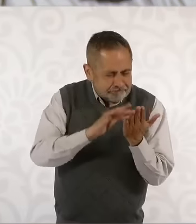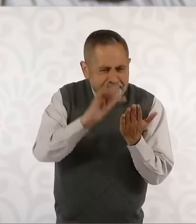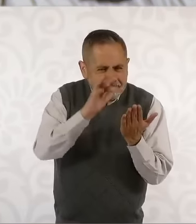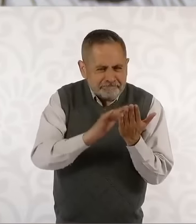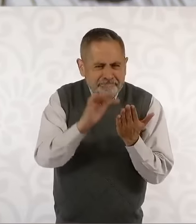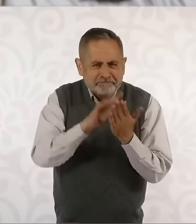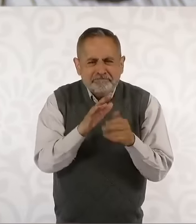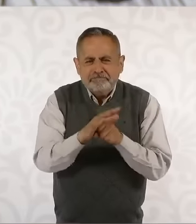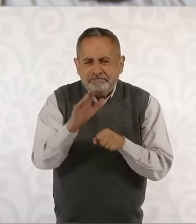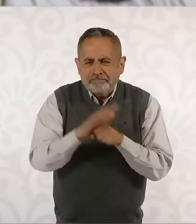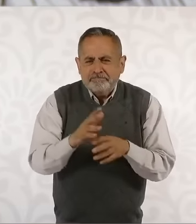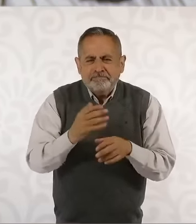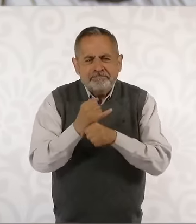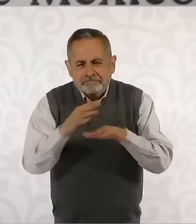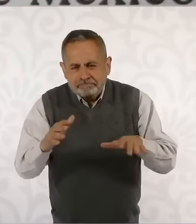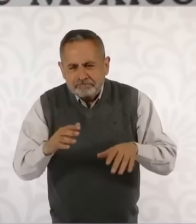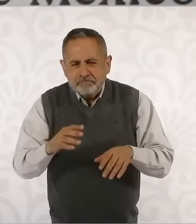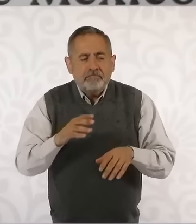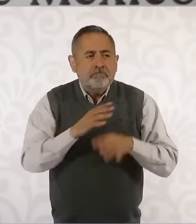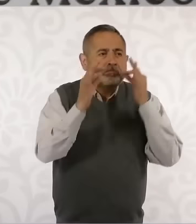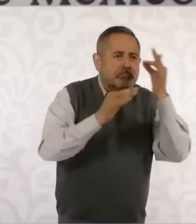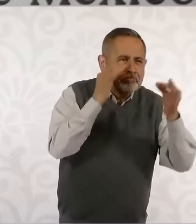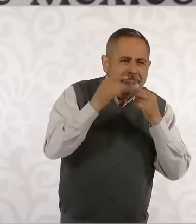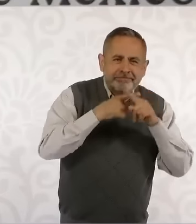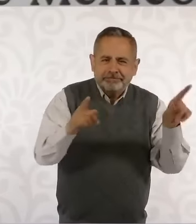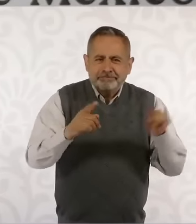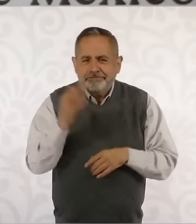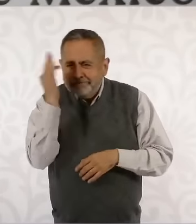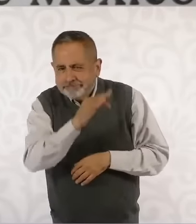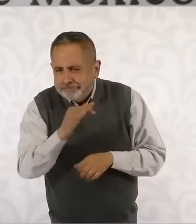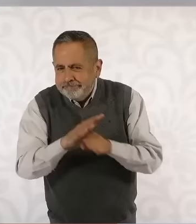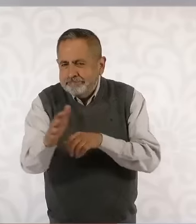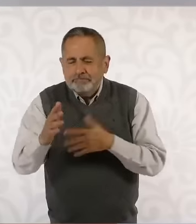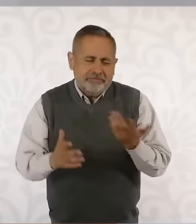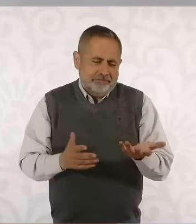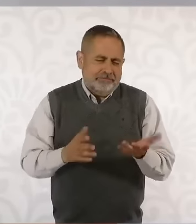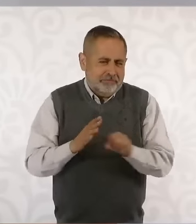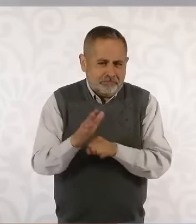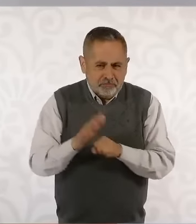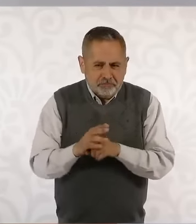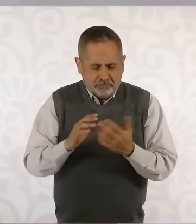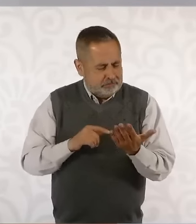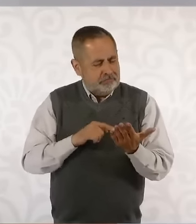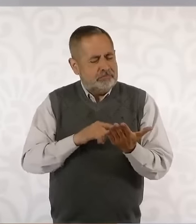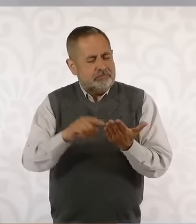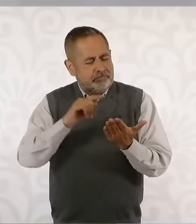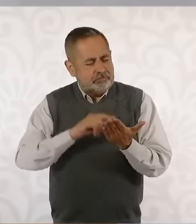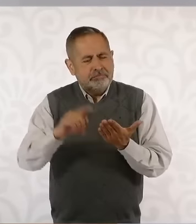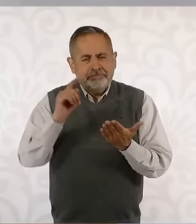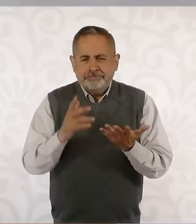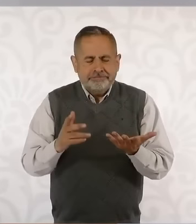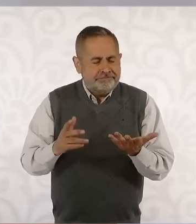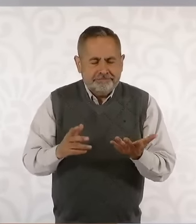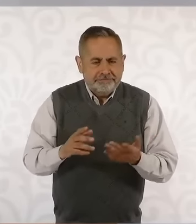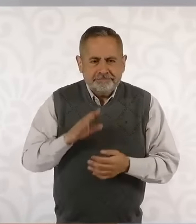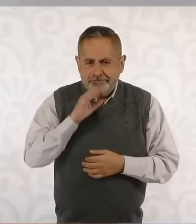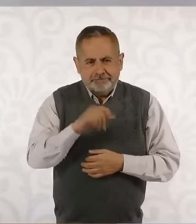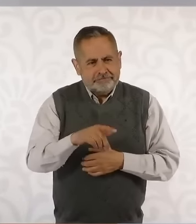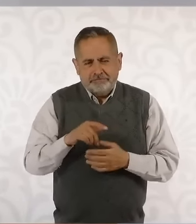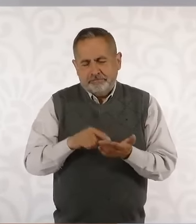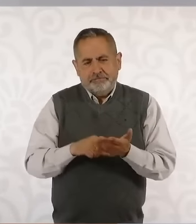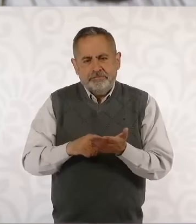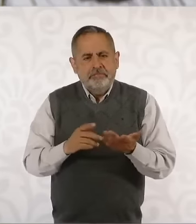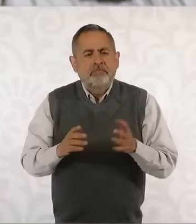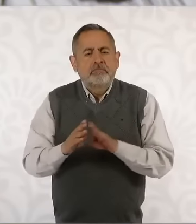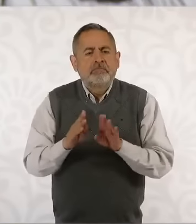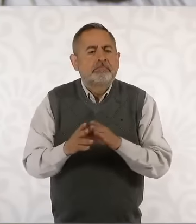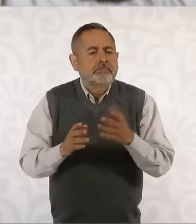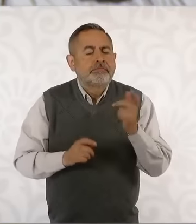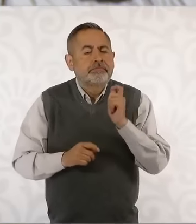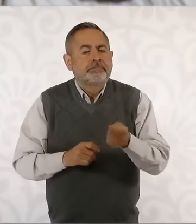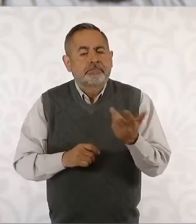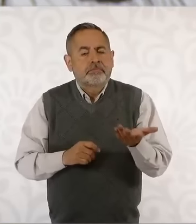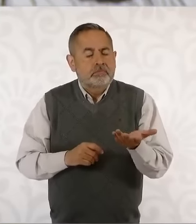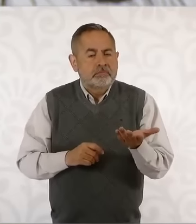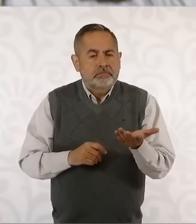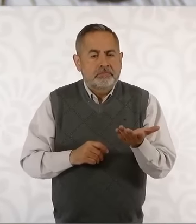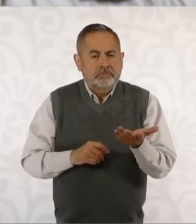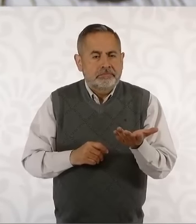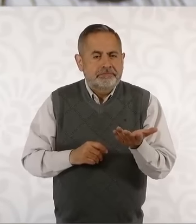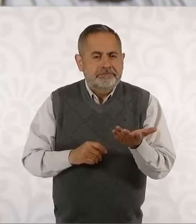qué es información, qué es propaganda y qué es también el uso manipulador también pues de un